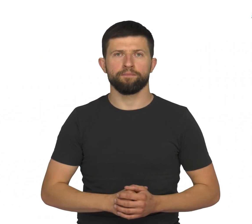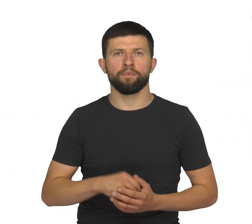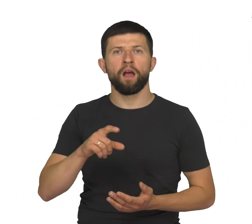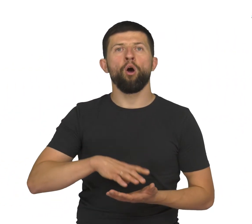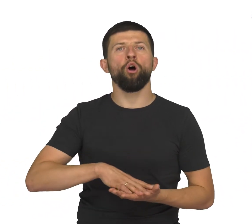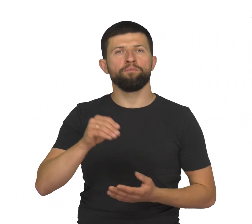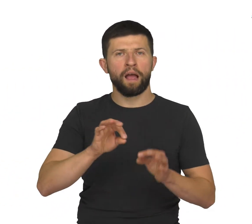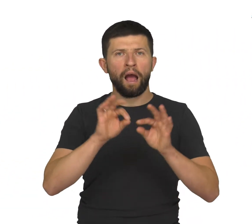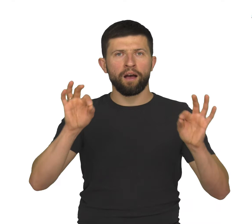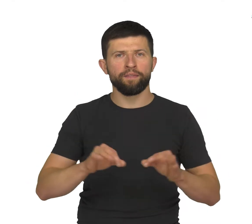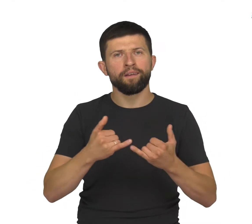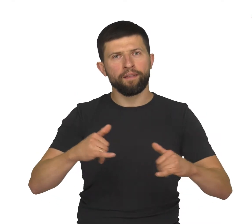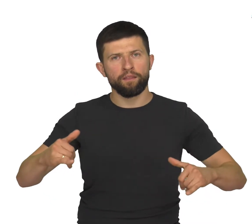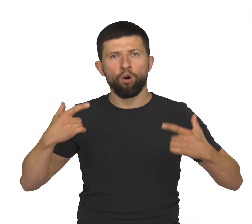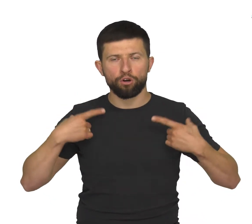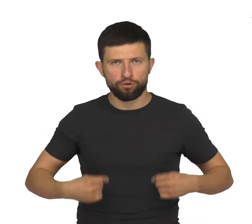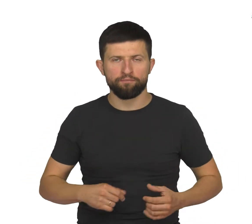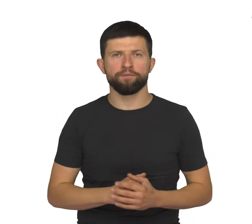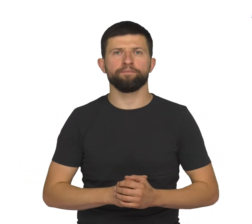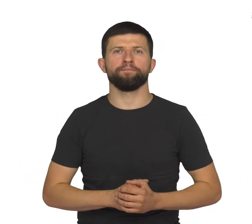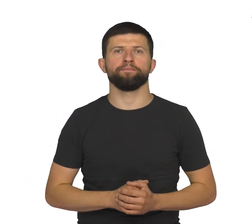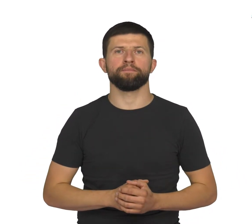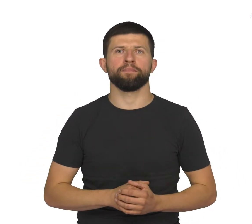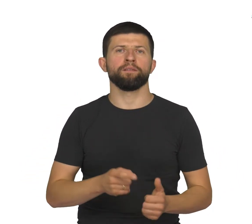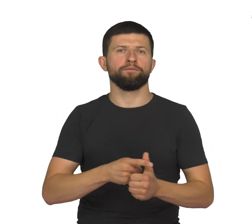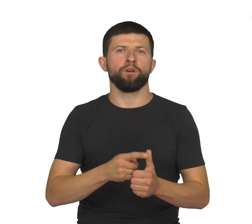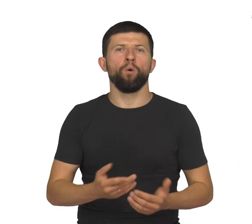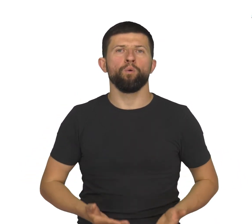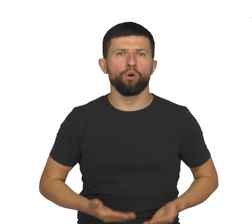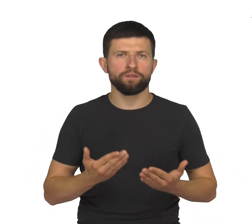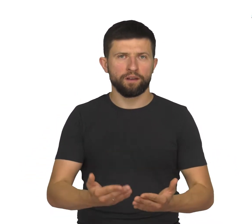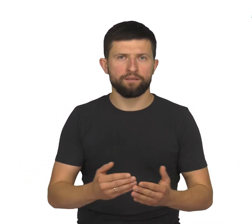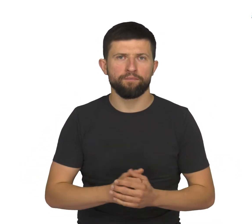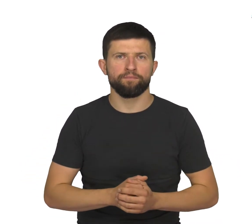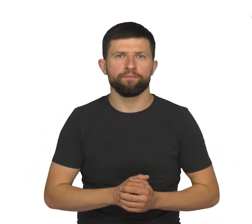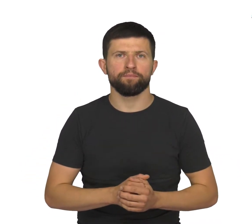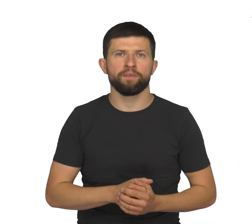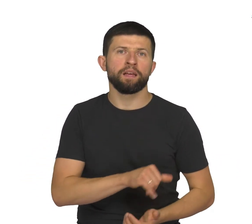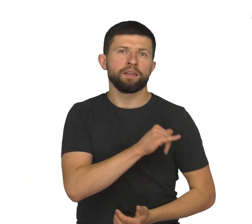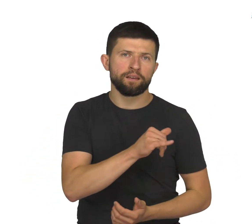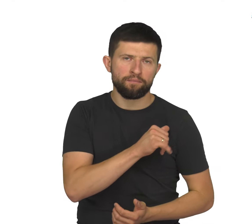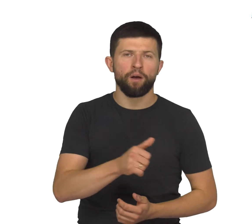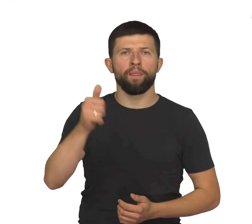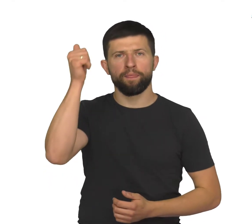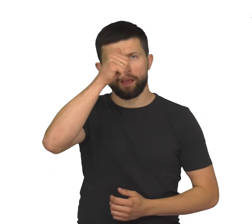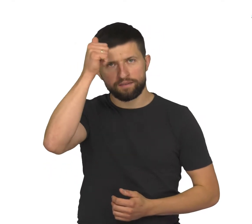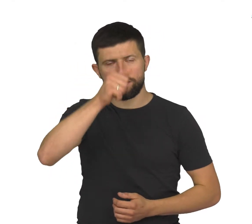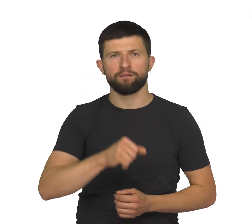miejsce i datę urodzenia, możesz też podać na przykład numer PESEL; małżeństwa: